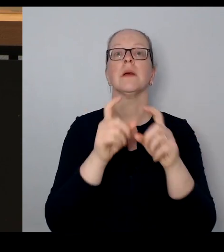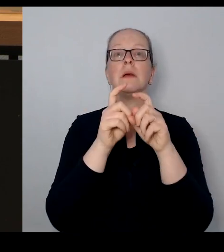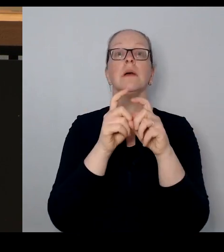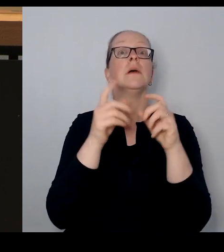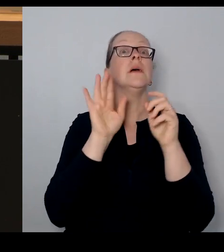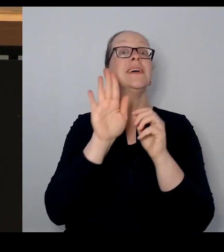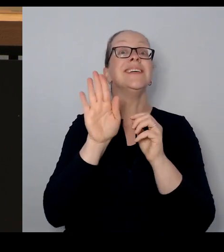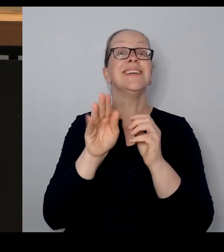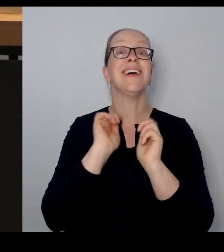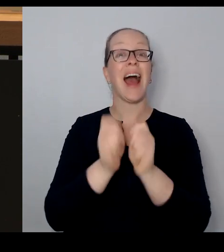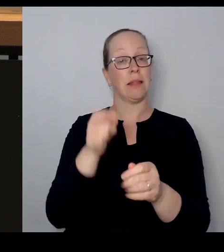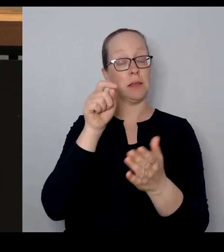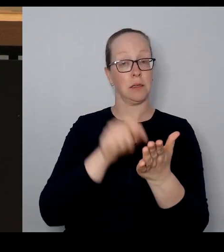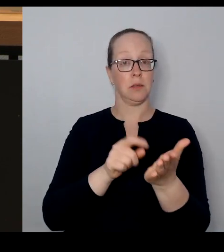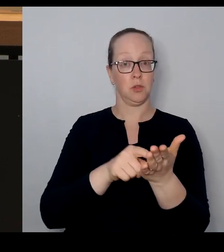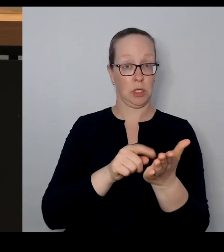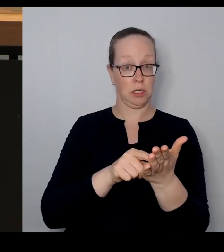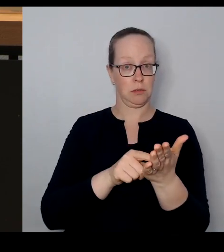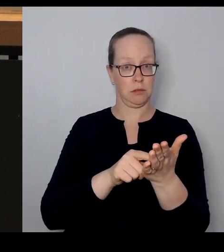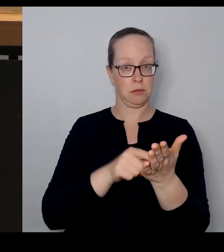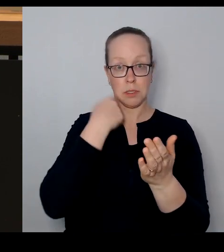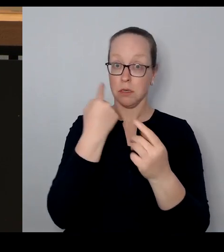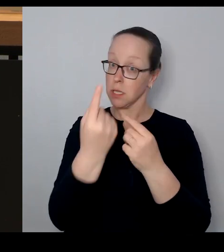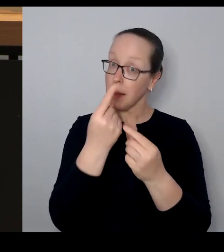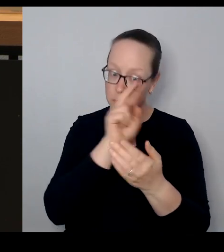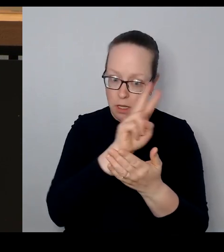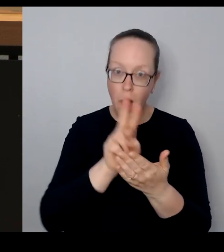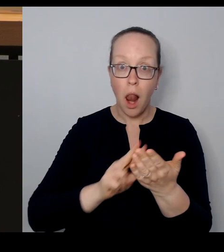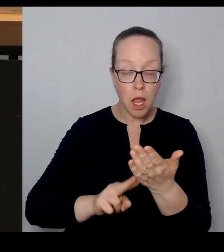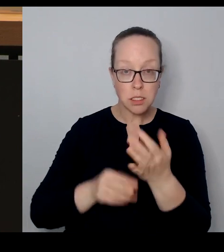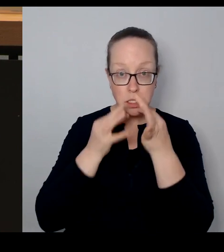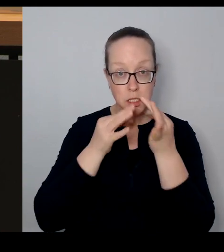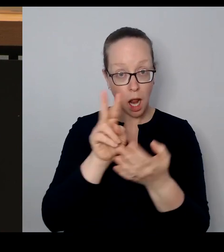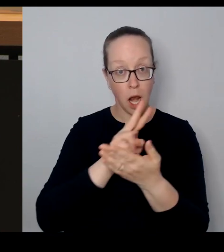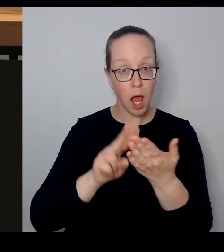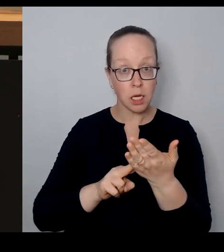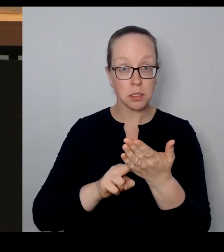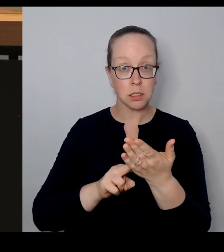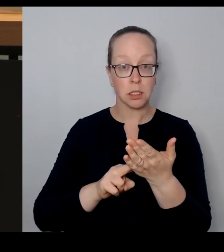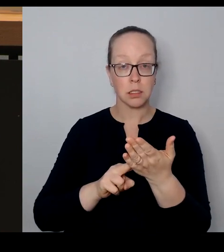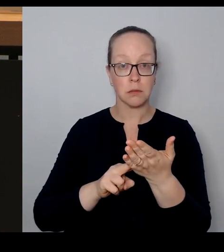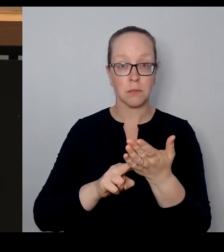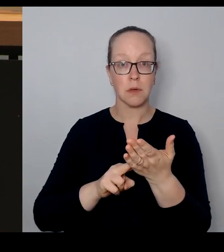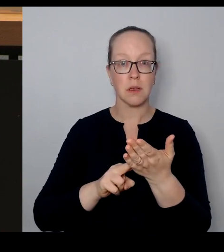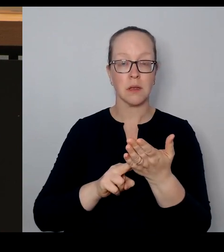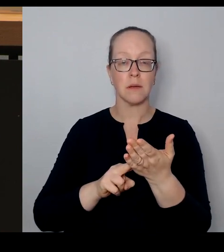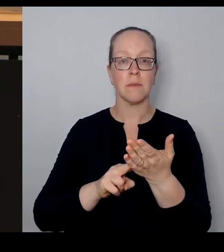Abgelehnte Asylbewerber sollen eine Ausbildung bei der BVG erfahren.